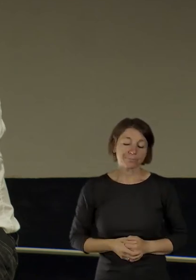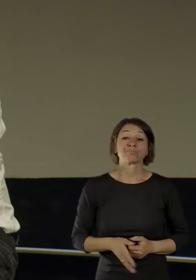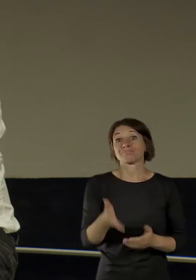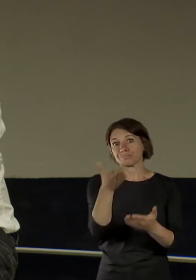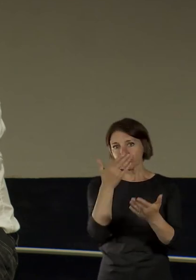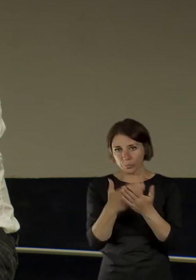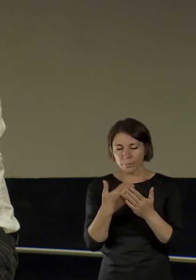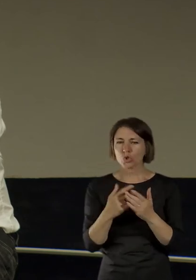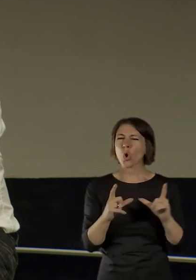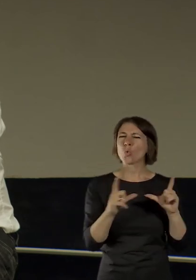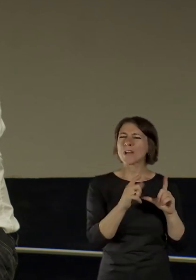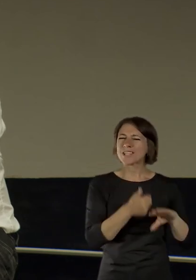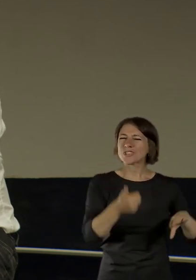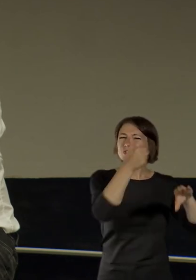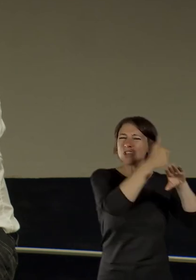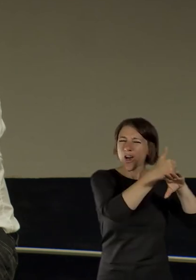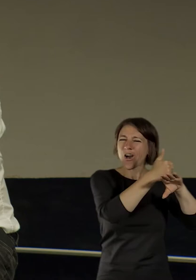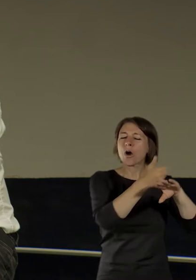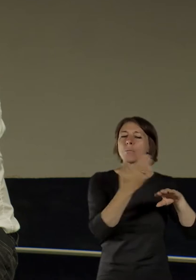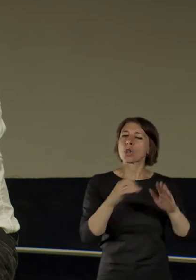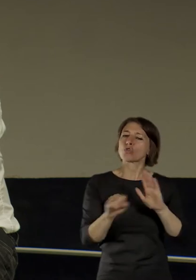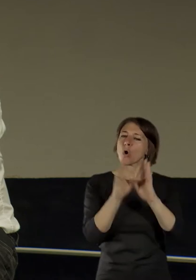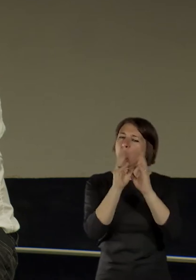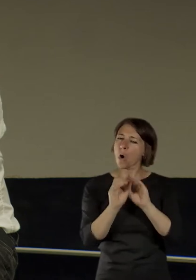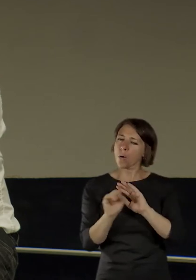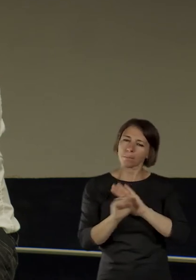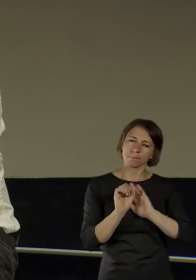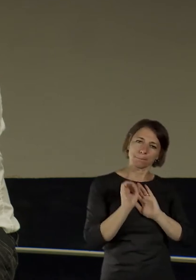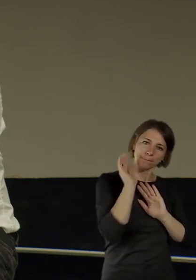UNESCU dohodli s Ministerstvem kultury, že na